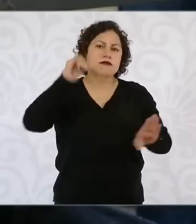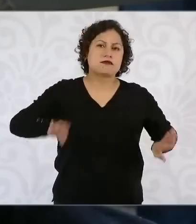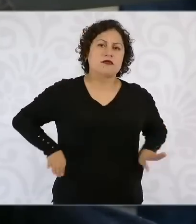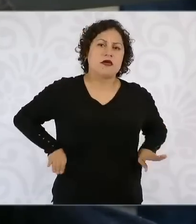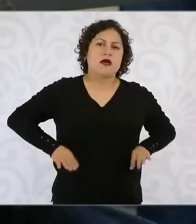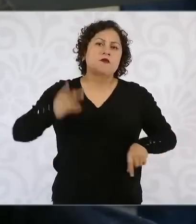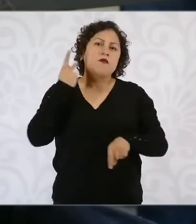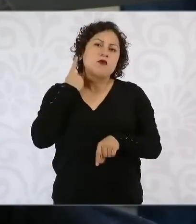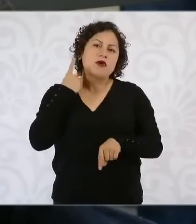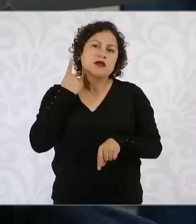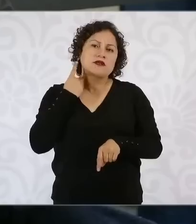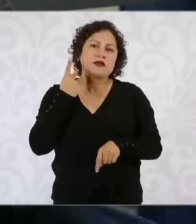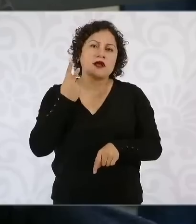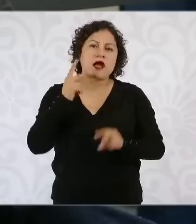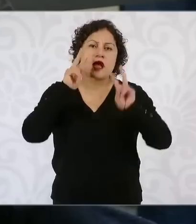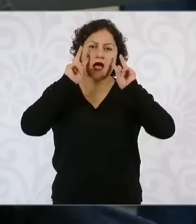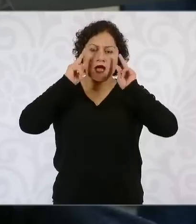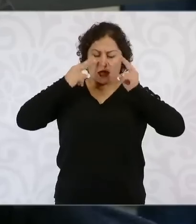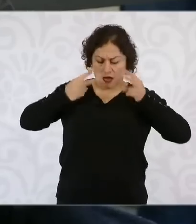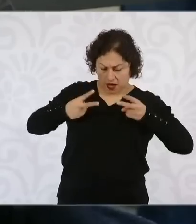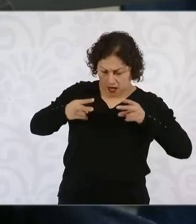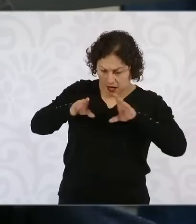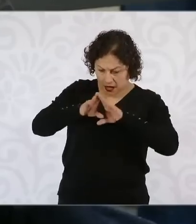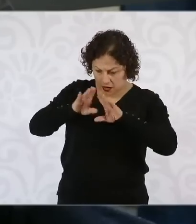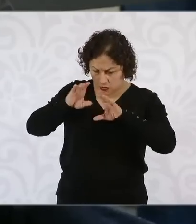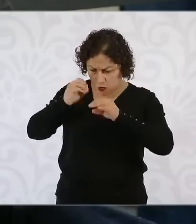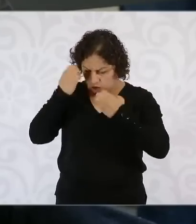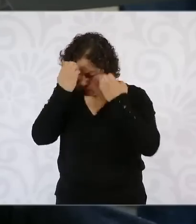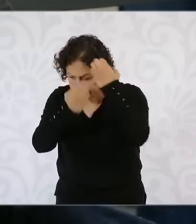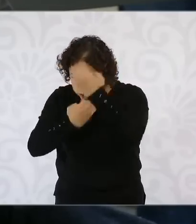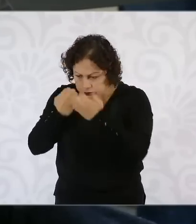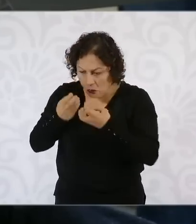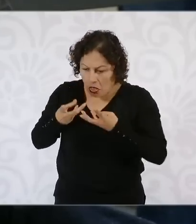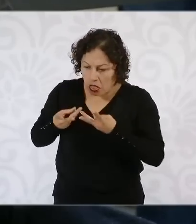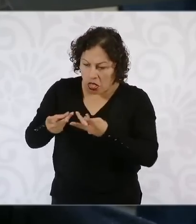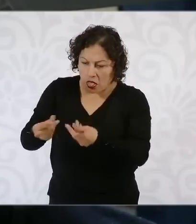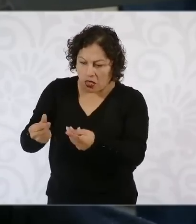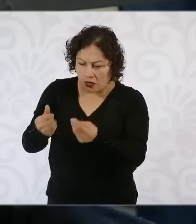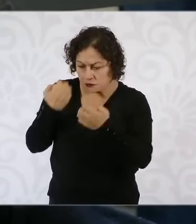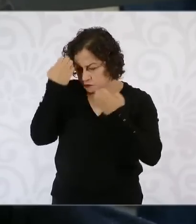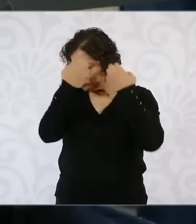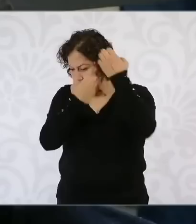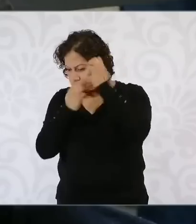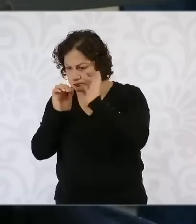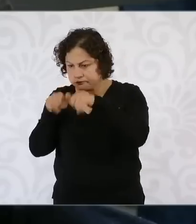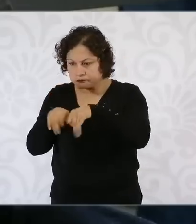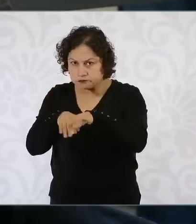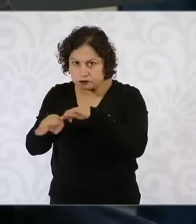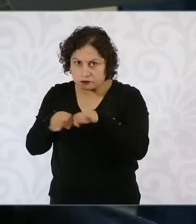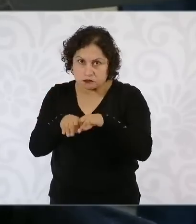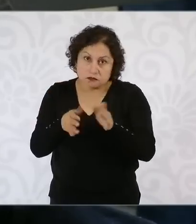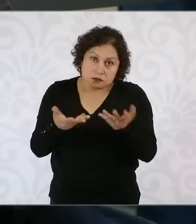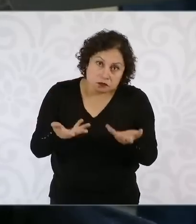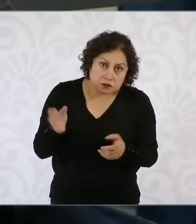ingresos y la otra es también pues eh ver hacia Europa finalmente el tratado con la Unión Europea